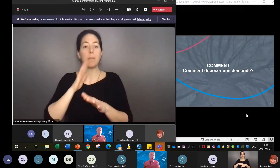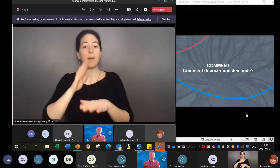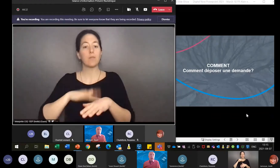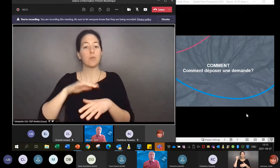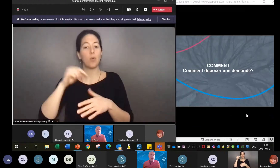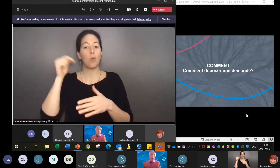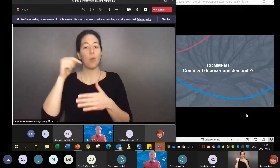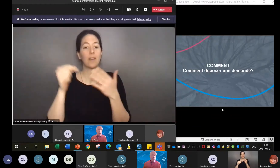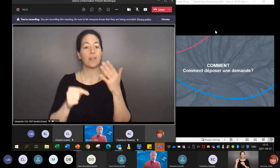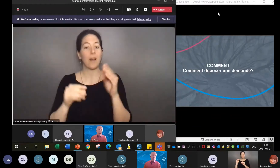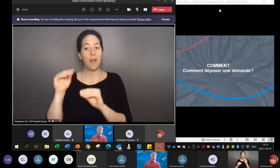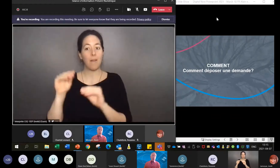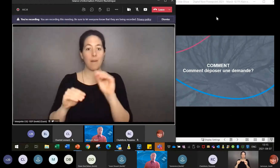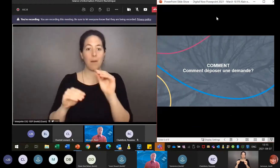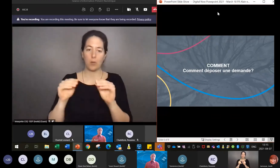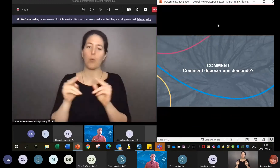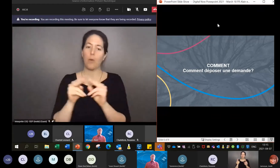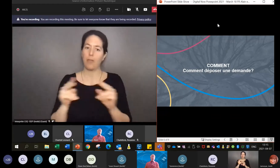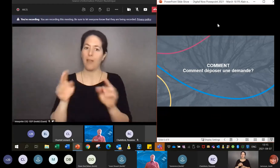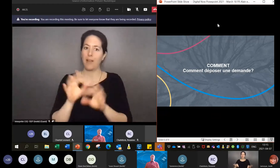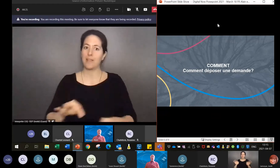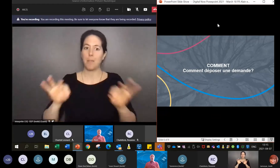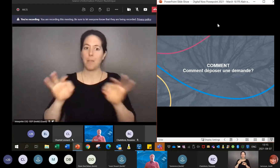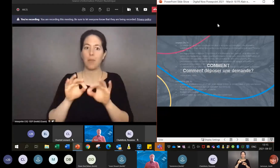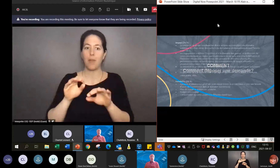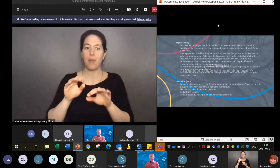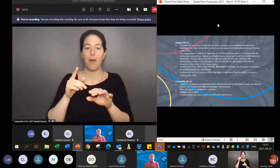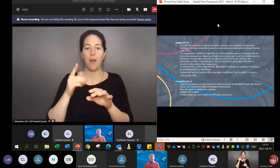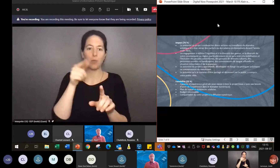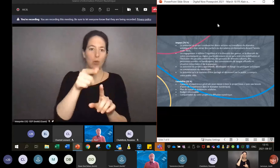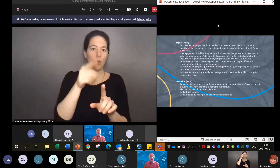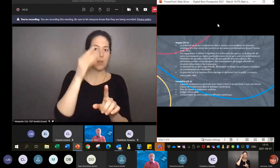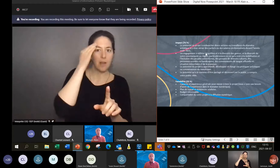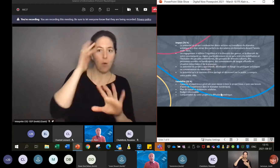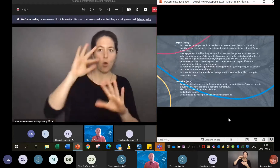importants dans la rédaction de